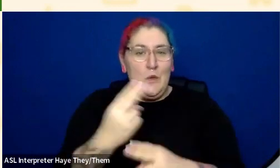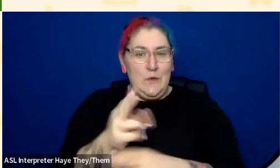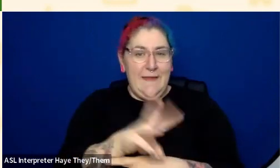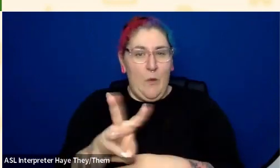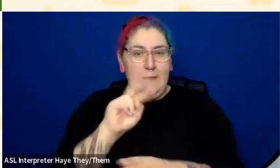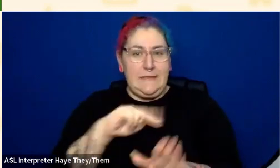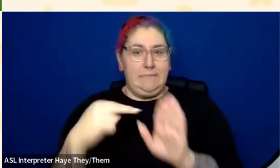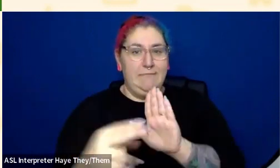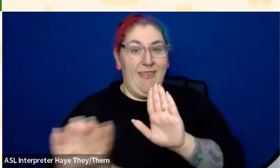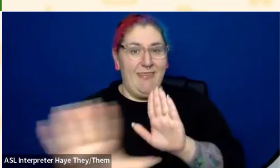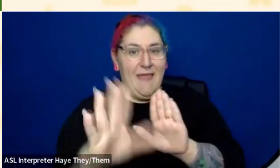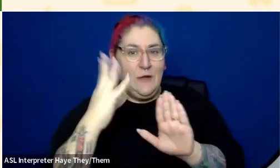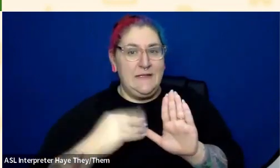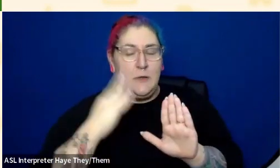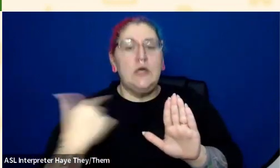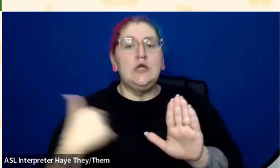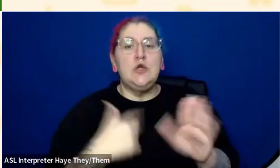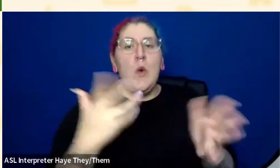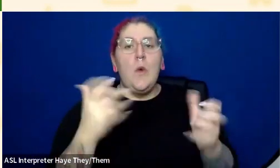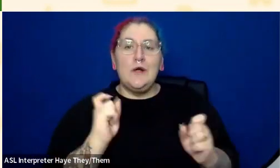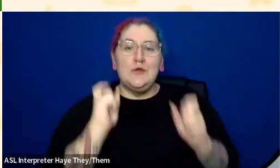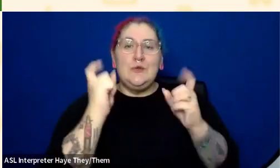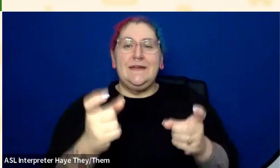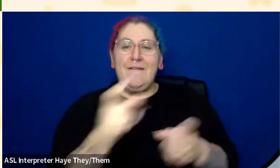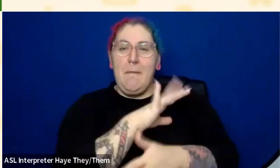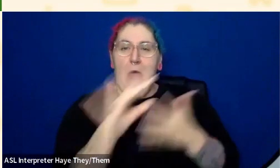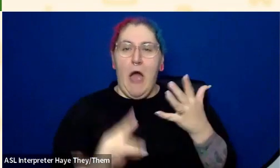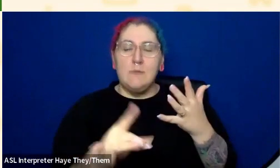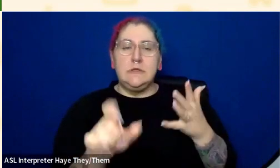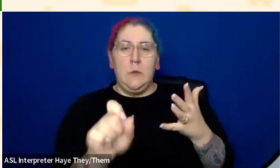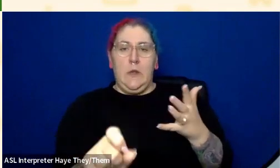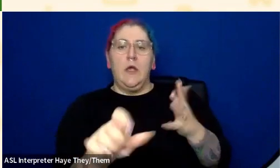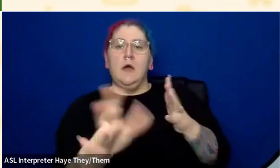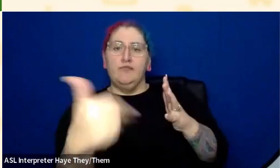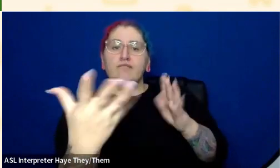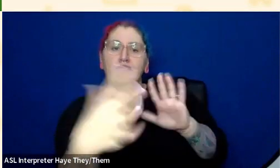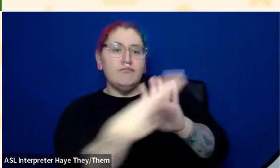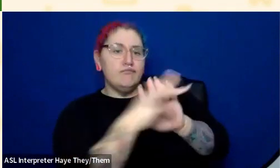Así que esta es nuestra declaración de misión para nuestra animación. Respetaríamos las opciones de movimiento reducido